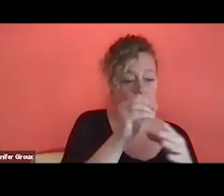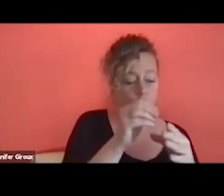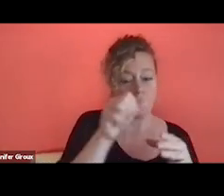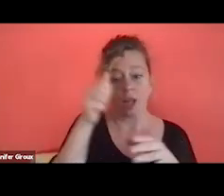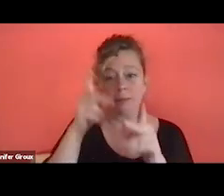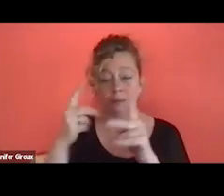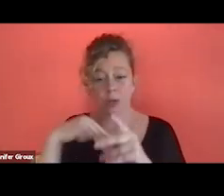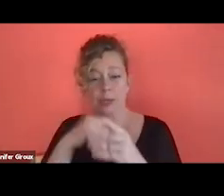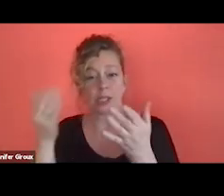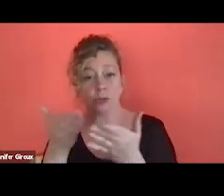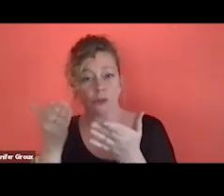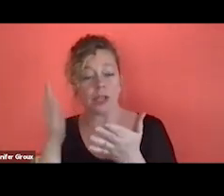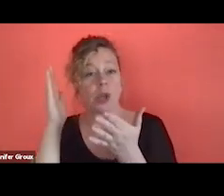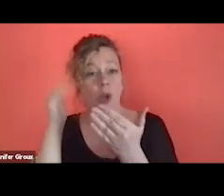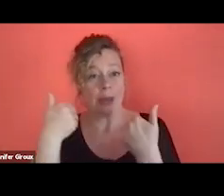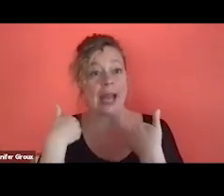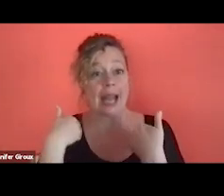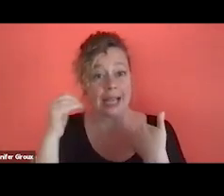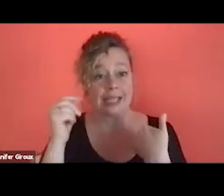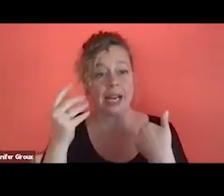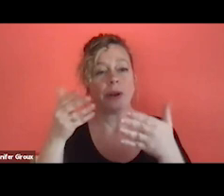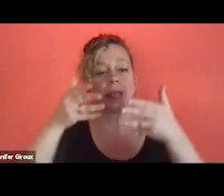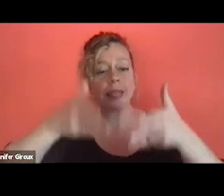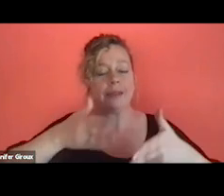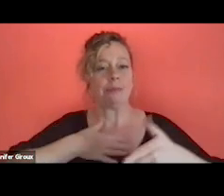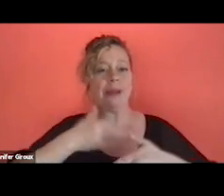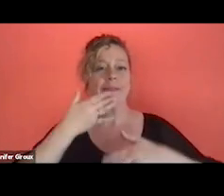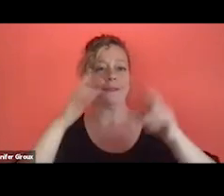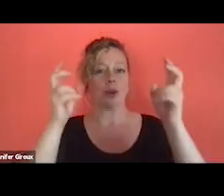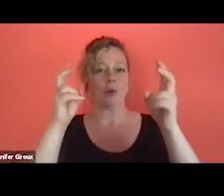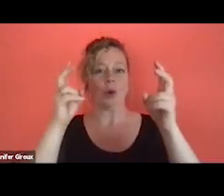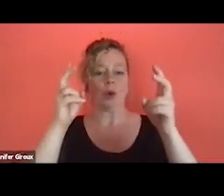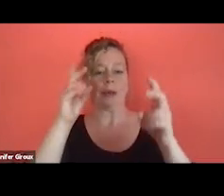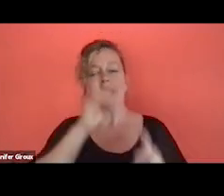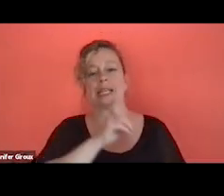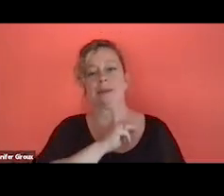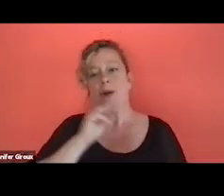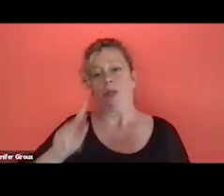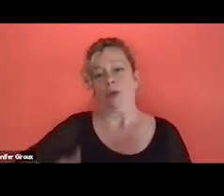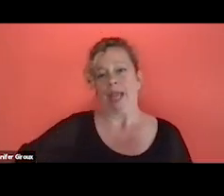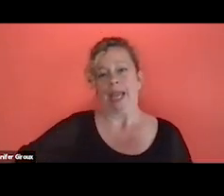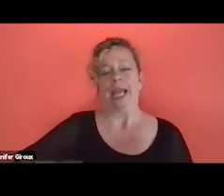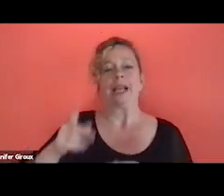Así que, como lo tiene la esperanza, me gustaría dejarles con mi cita favorita del Dr. Martin Luther King Jr. Y es: